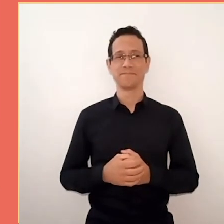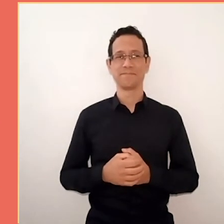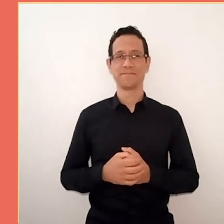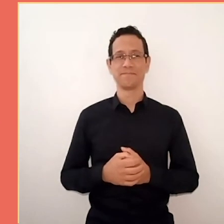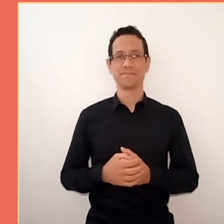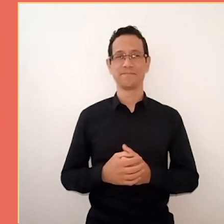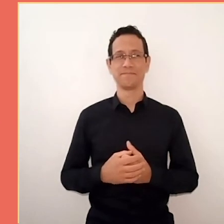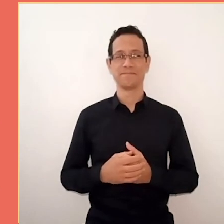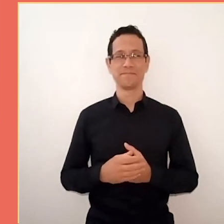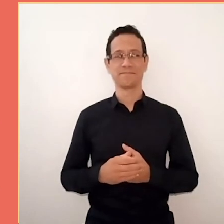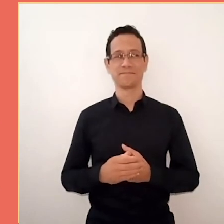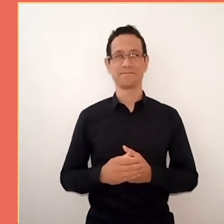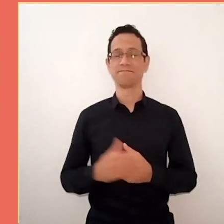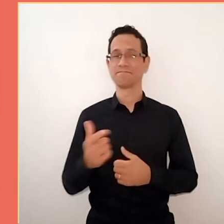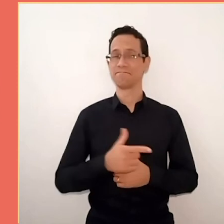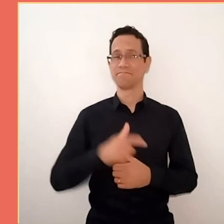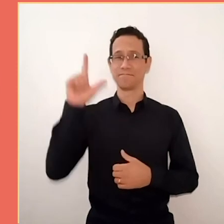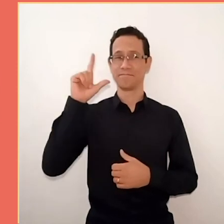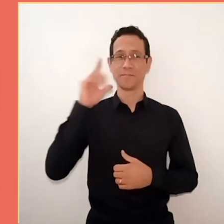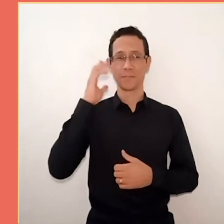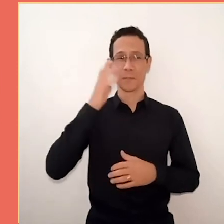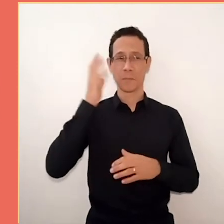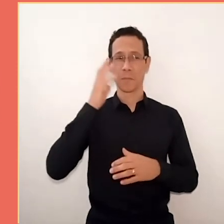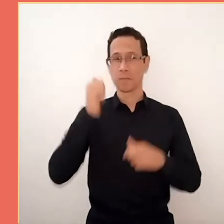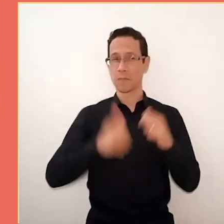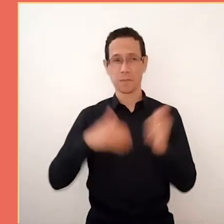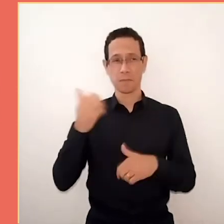Aí a partir da fala da Mônica, que ficou muito forte essa ideia